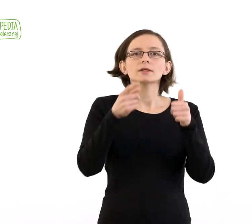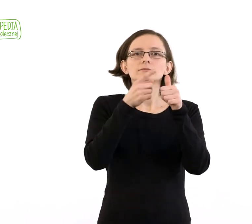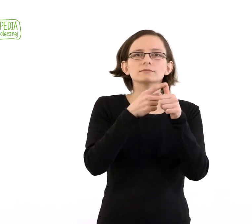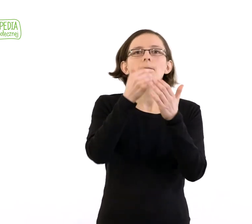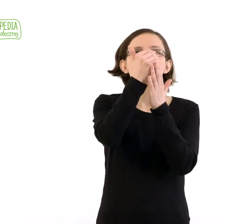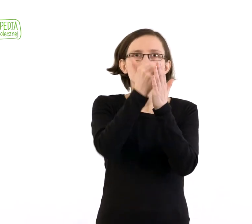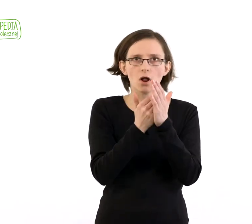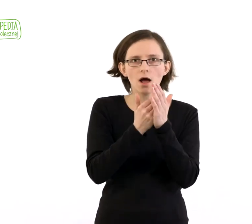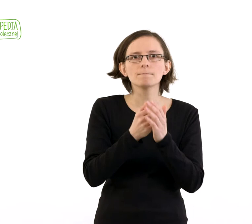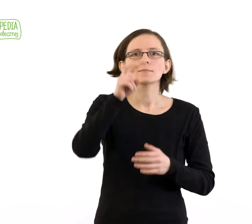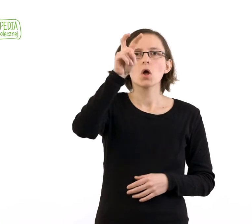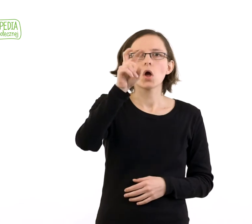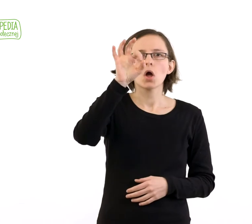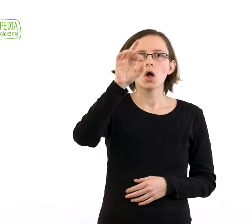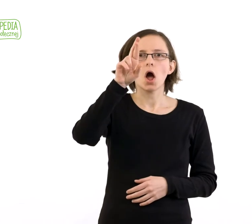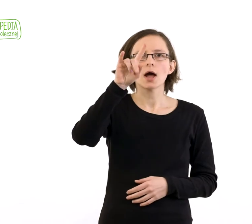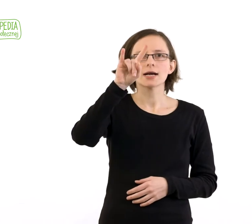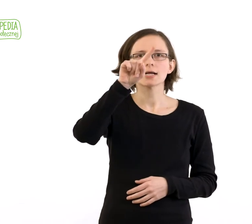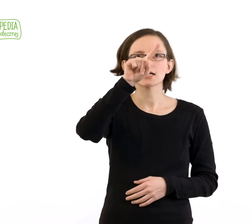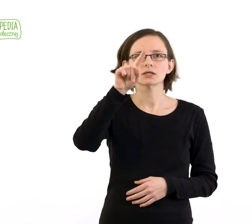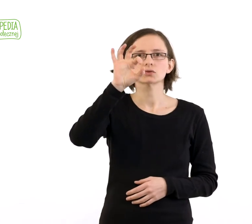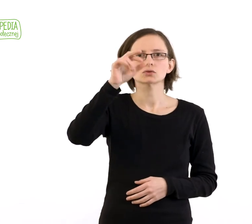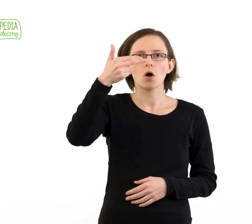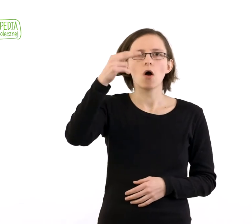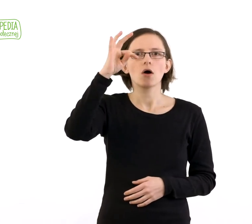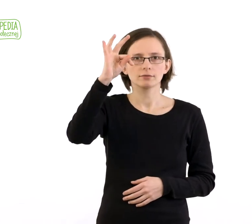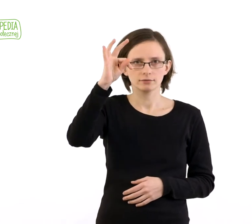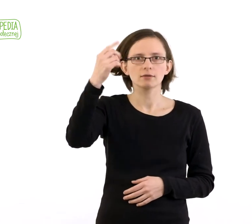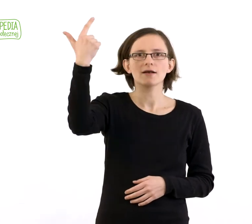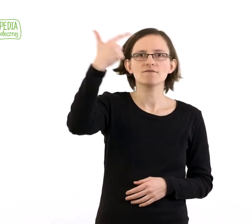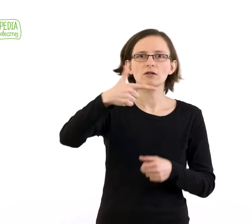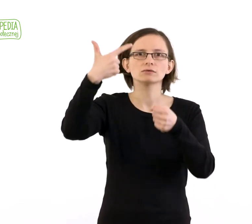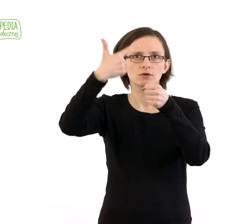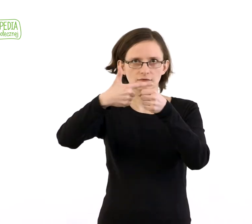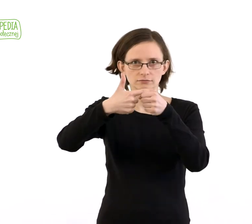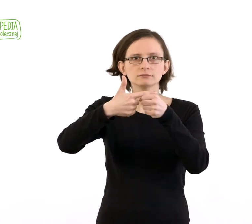1. Program Horyzont 2020